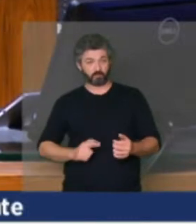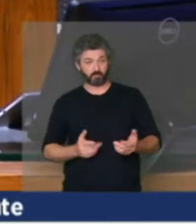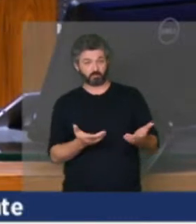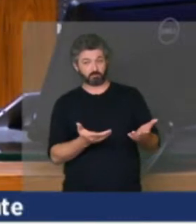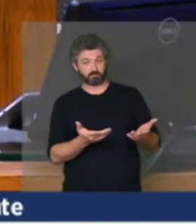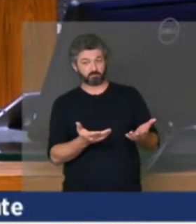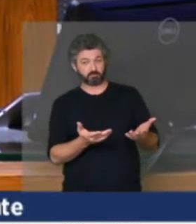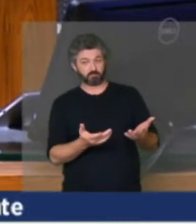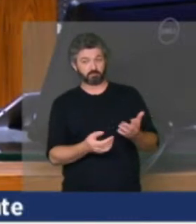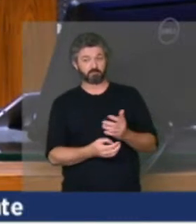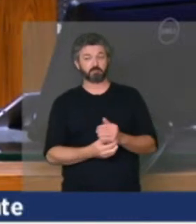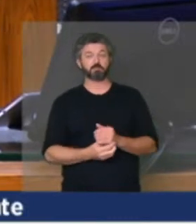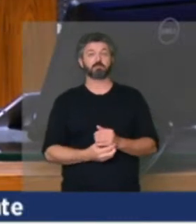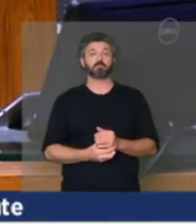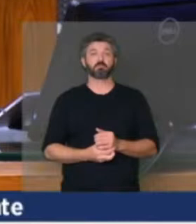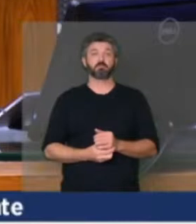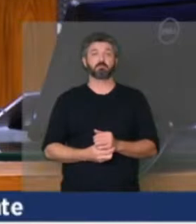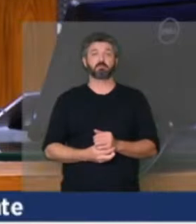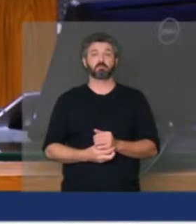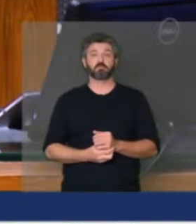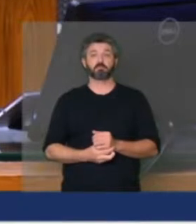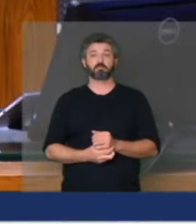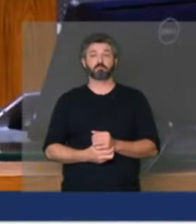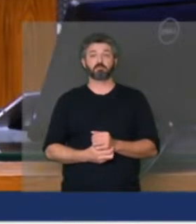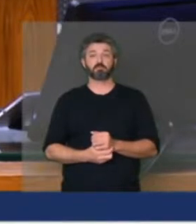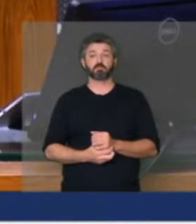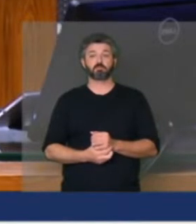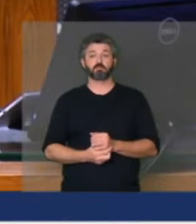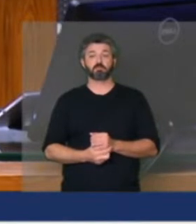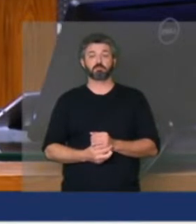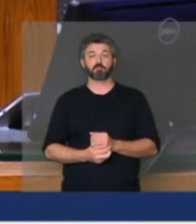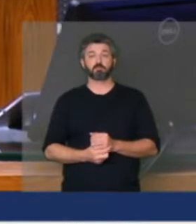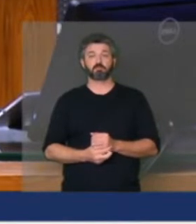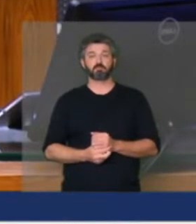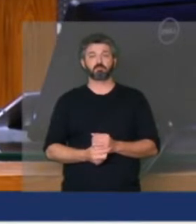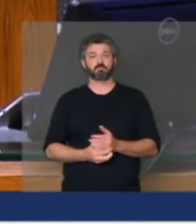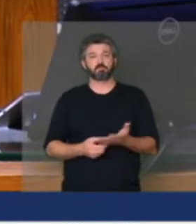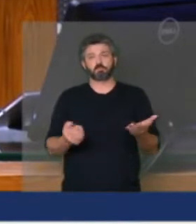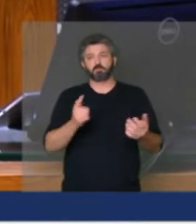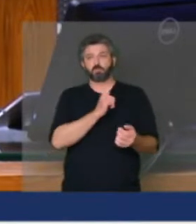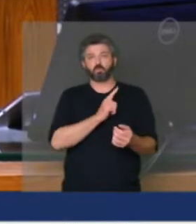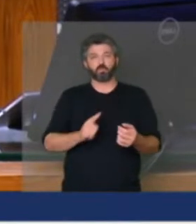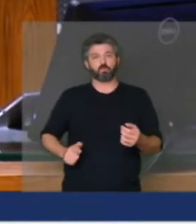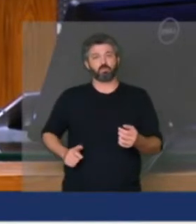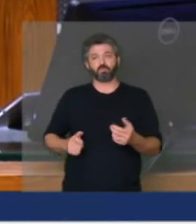GOVERNO, GOVERNO. -- O GOVERNO MANTÉM O REQUERIMENTO DE RETIRADA DE PAUTA, O MINISTRO PAULO REJEITADOS JÁ SE DISPÔS A ESTAR AQUI VOLUNTARIAMENTE NA